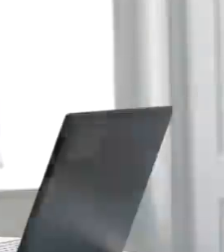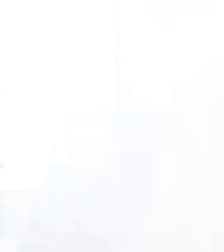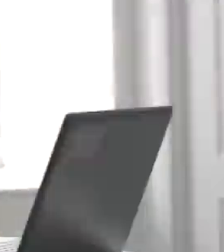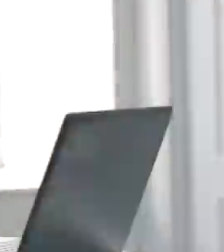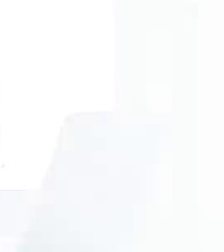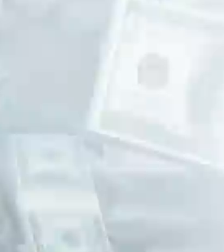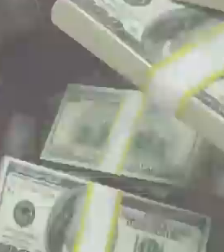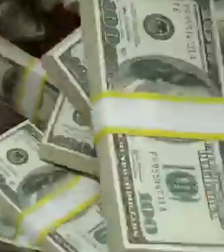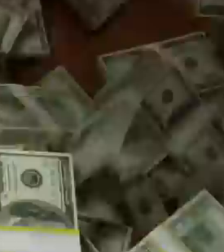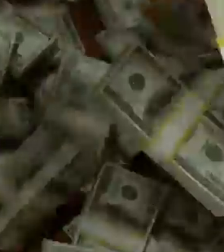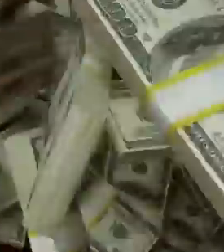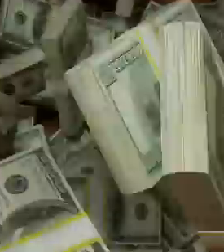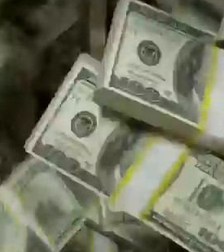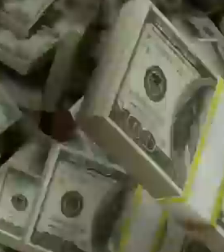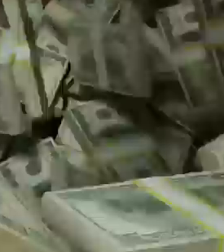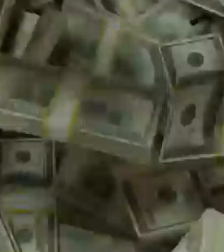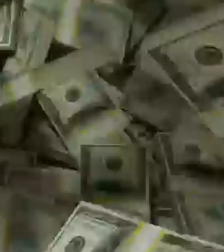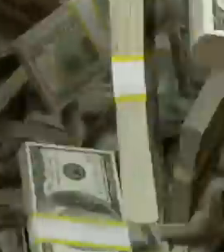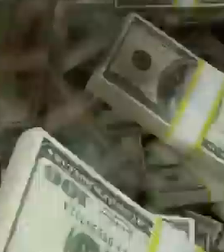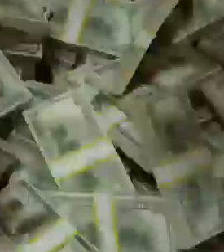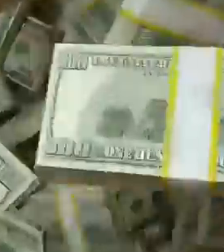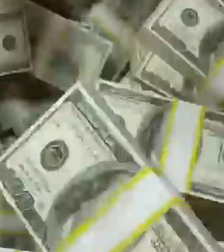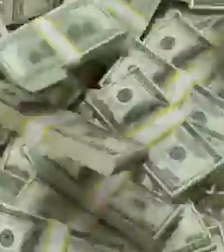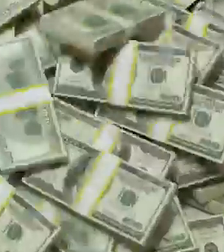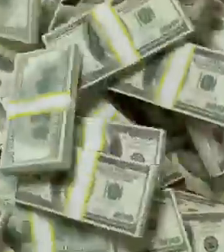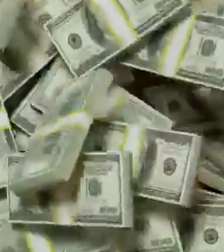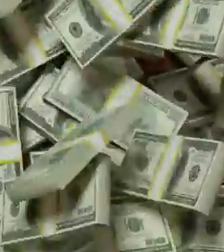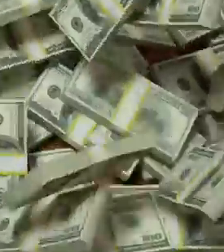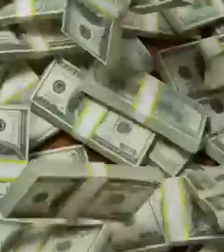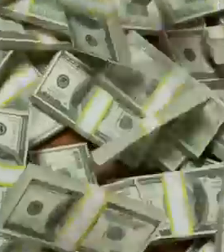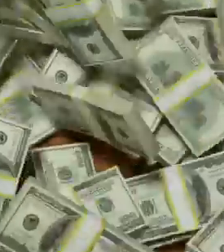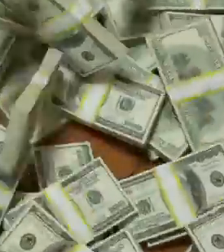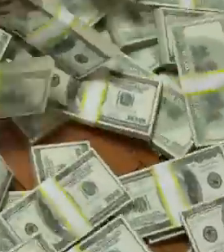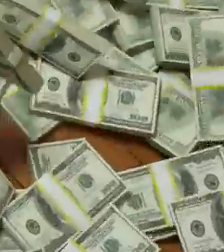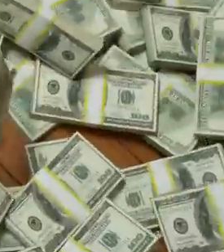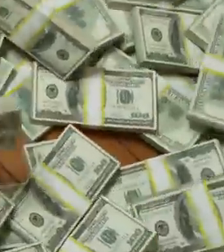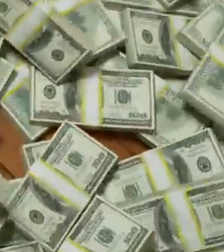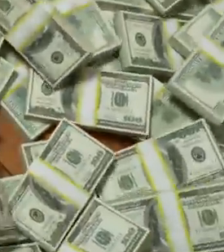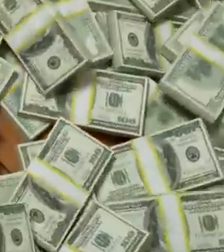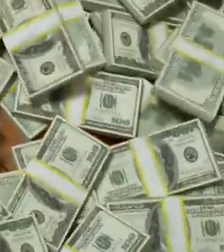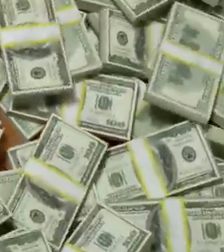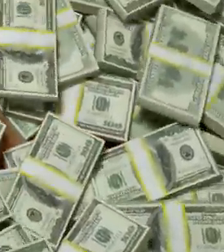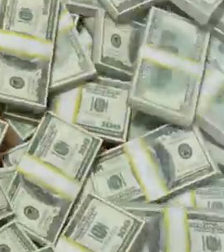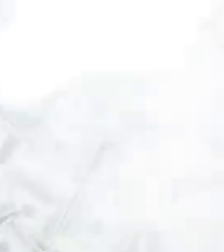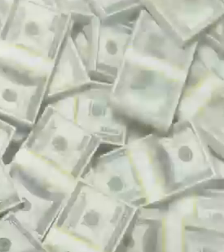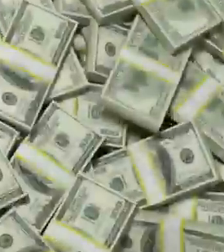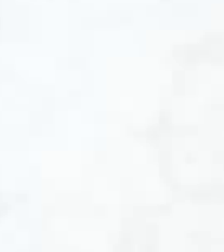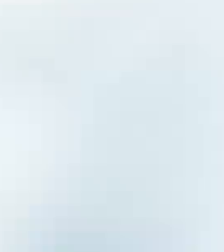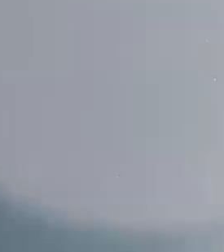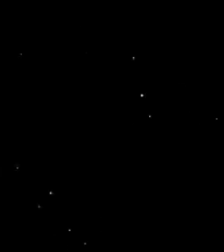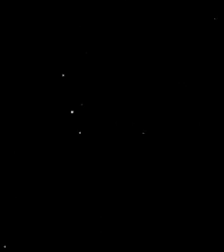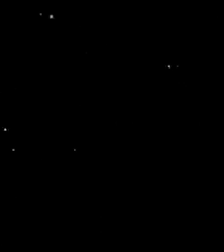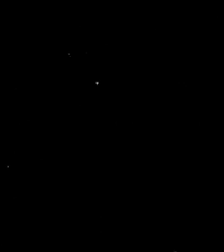luego Cómo obtener ganancias a través de gigantes empresarios estadounidenses por eso mismo están